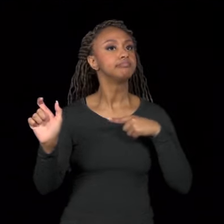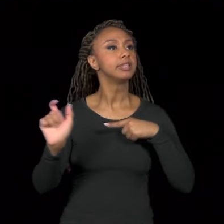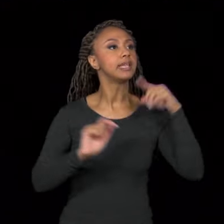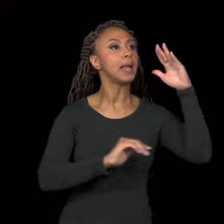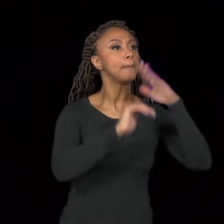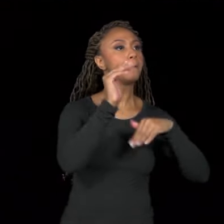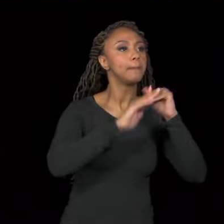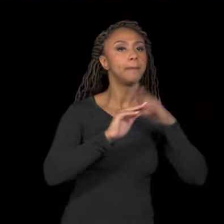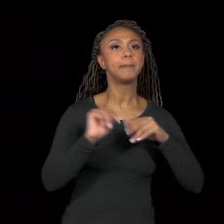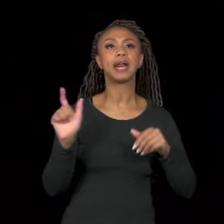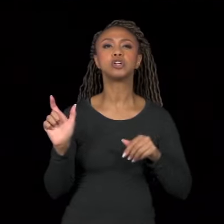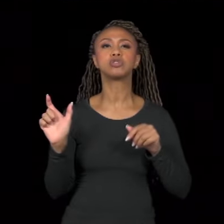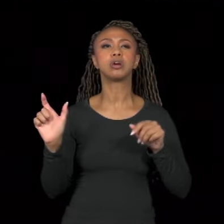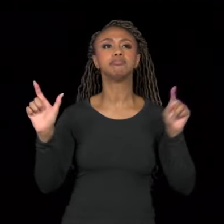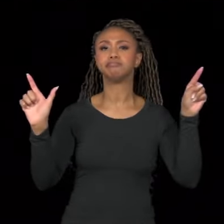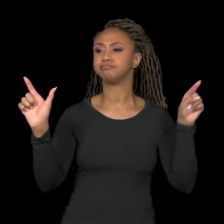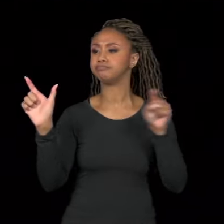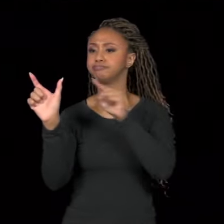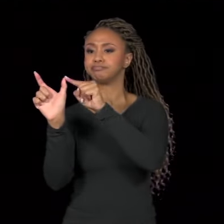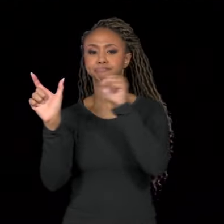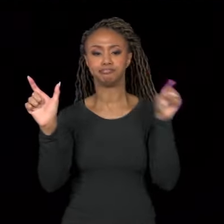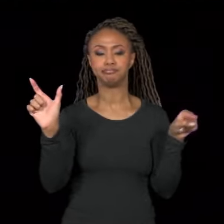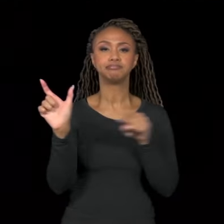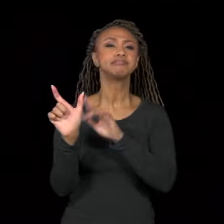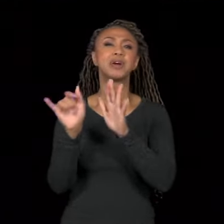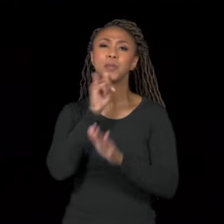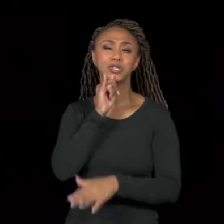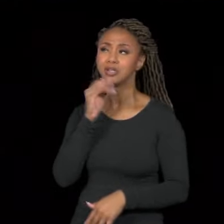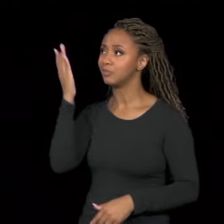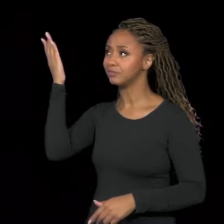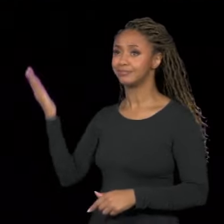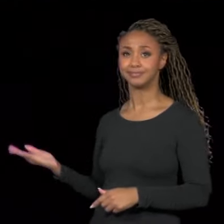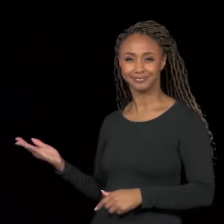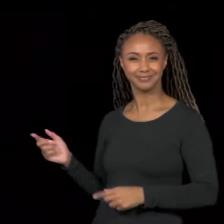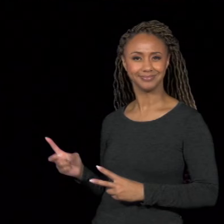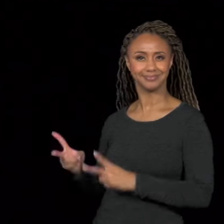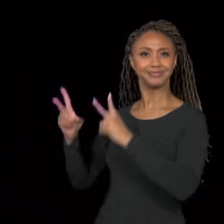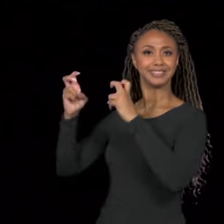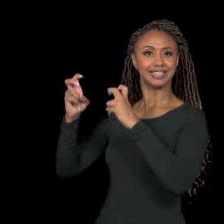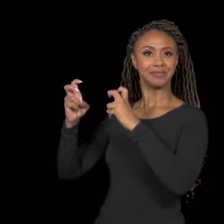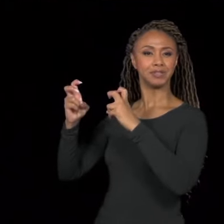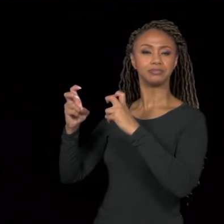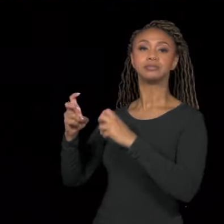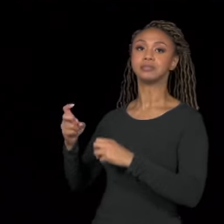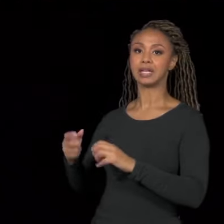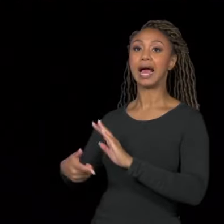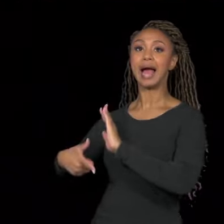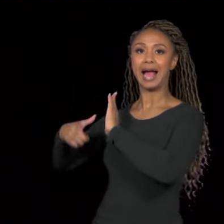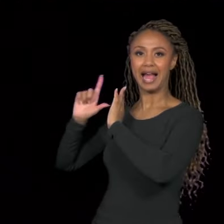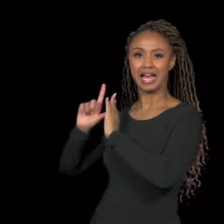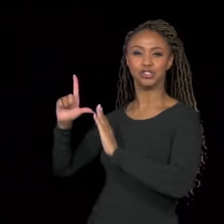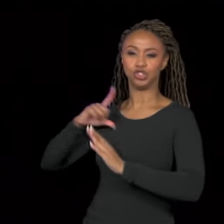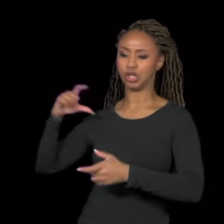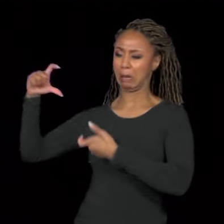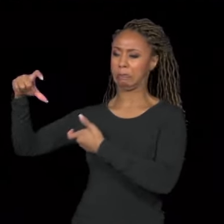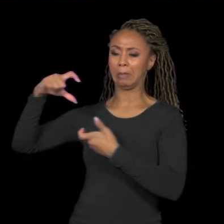VAMOS VER UM EXEMPLO AQUI. OLHA SÓ, PERCEBAM QUE NESSE DESENHO, DIFERENTE DO ANTERIOR QUE EU TINHA MOSTRADO, A GENTE TEM UM TIPO ENTIDADE QUE